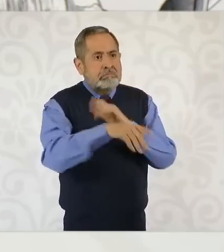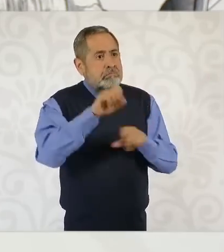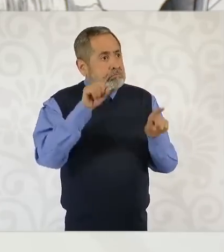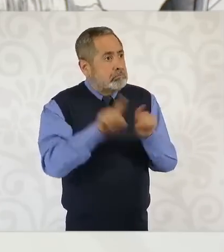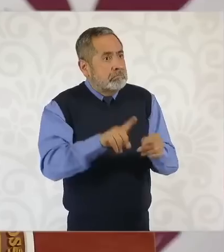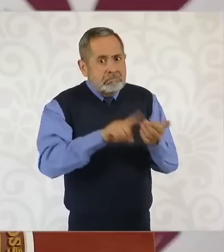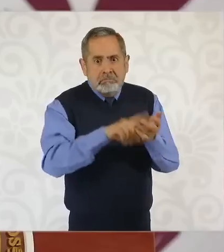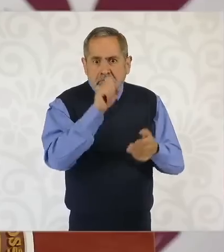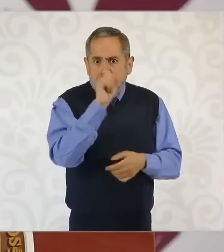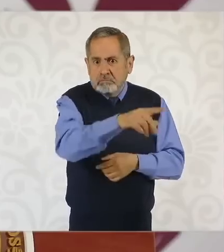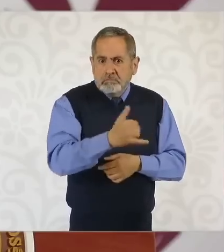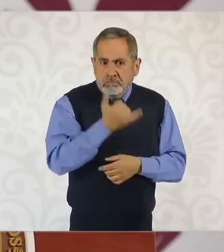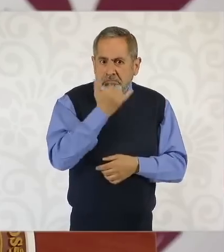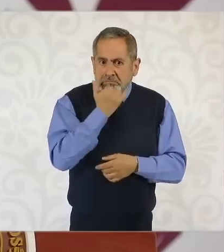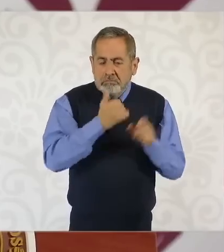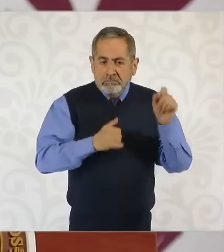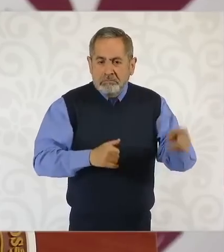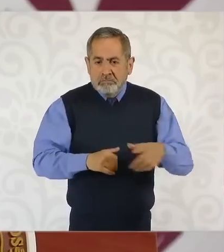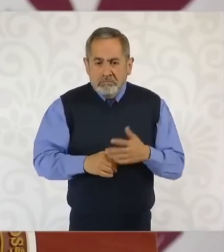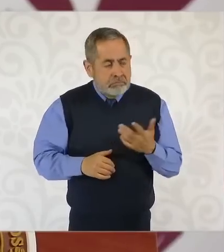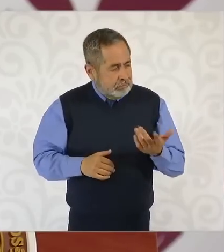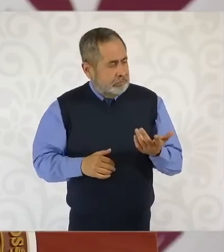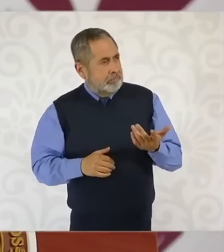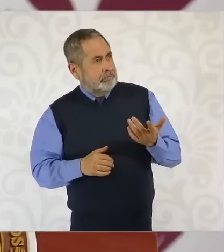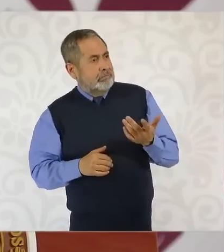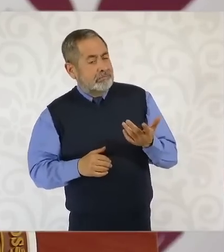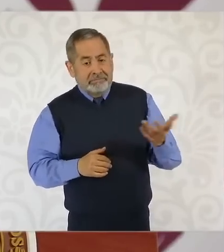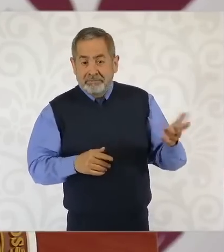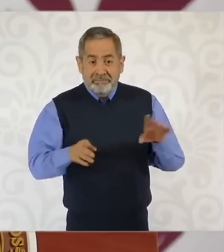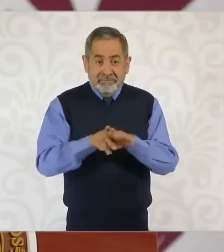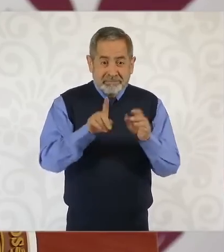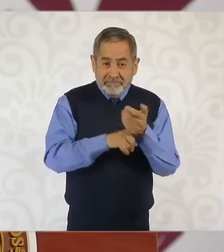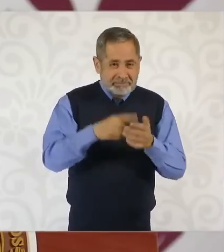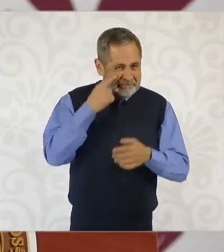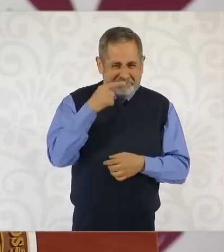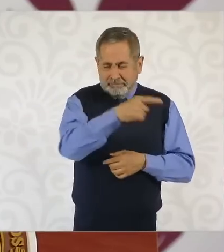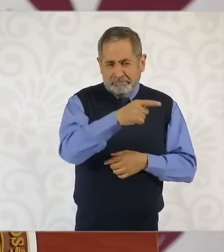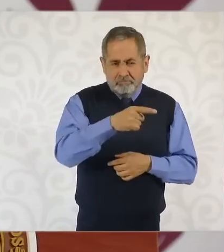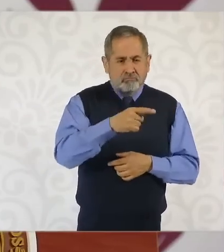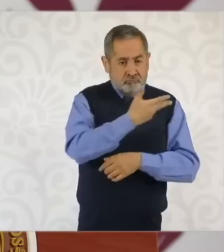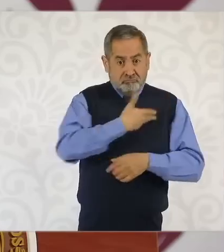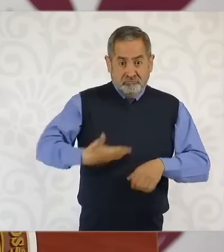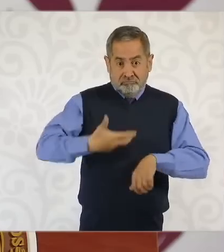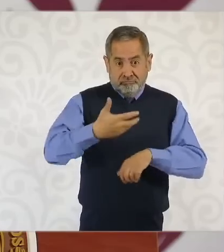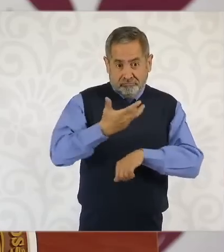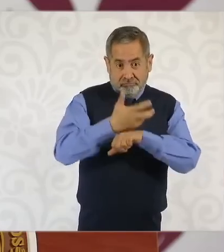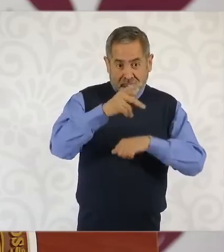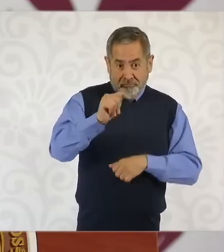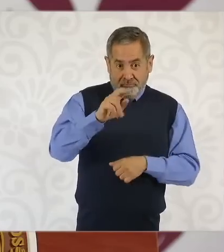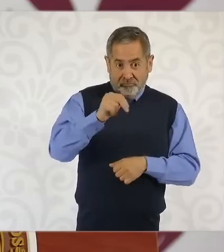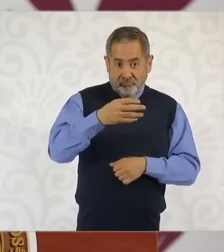que tiene en los Estados Unidos tan es así que en tan en pocas horas hay una cantidad